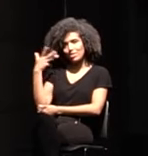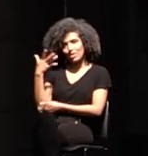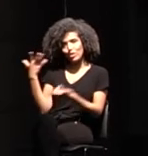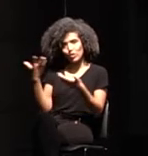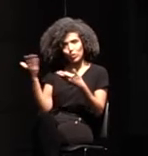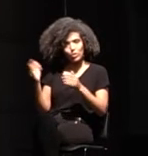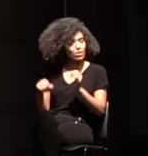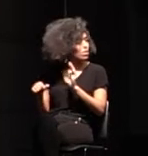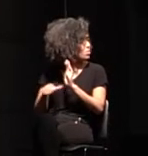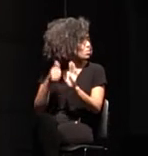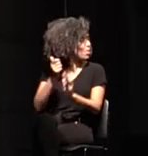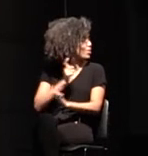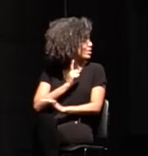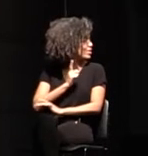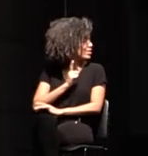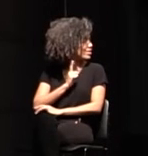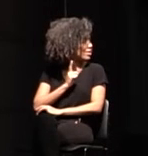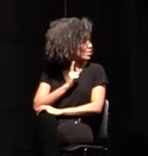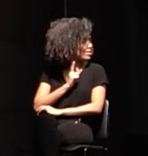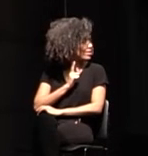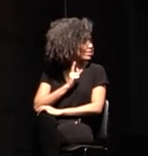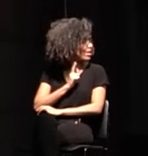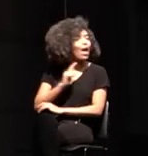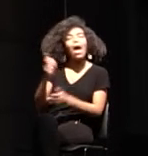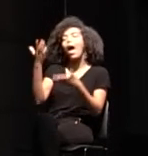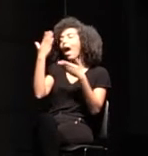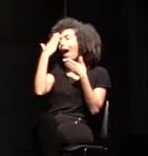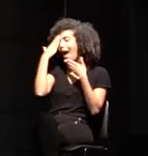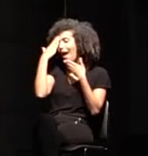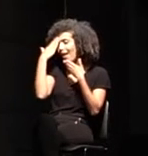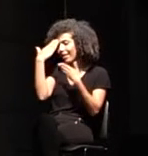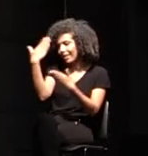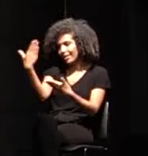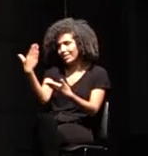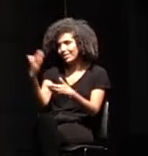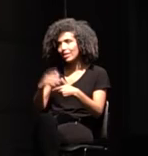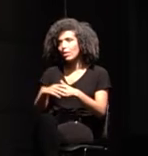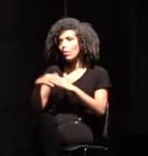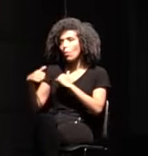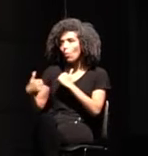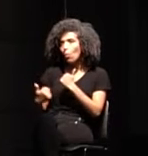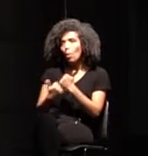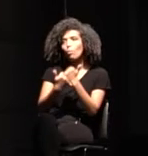Primeiro, temos que agradecer o apoio muito gentil